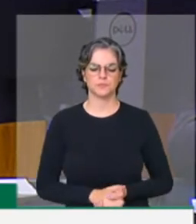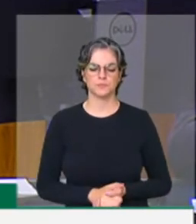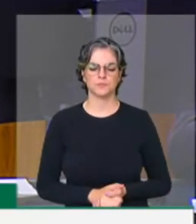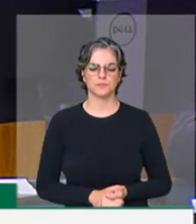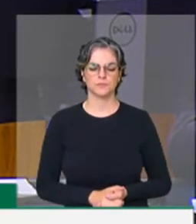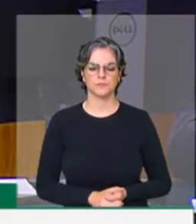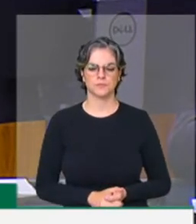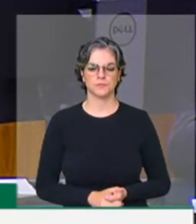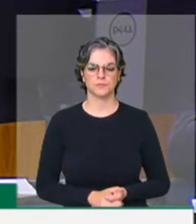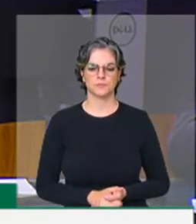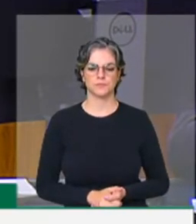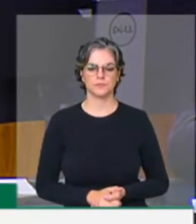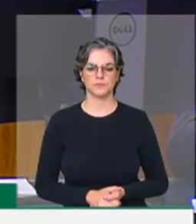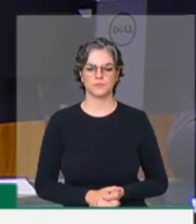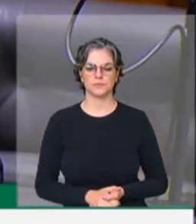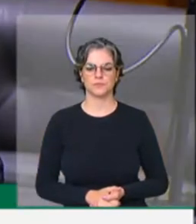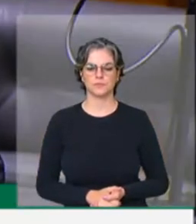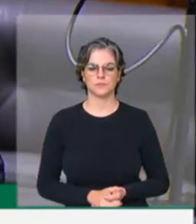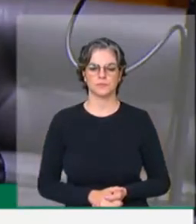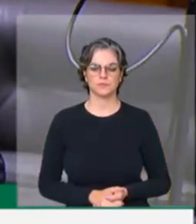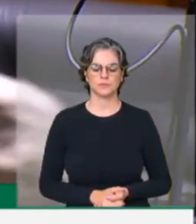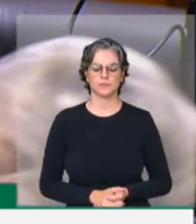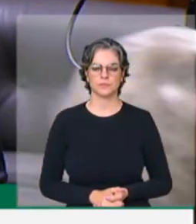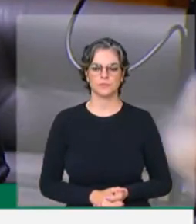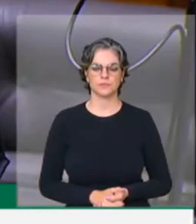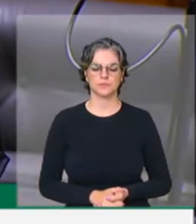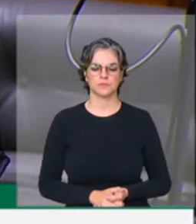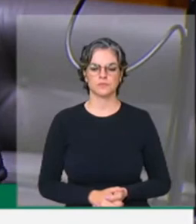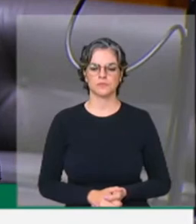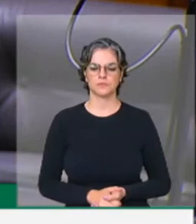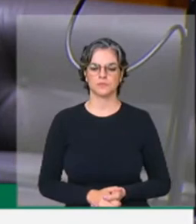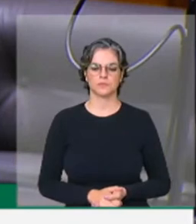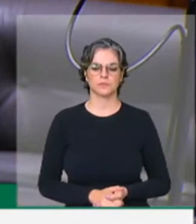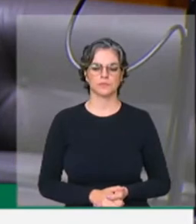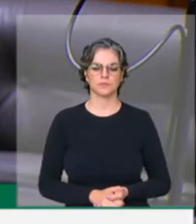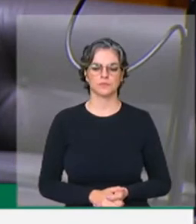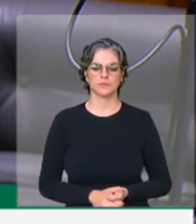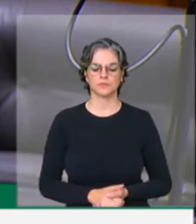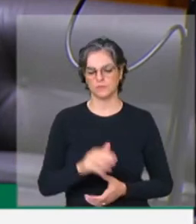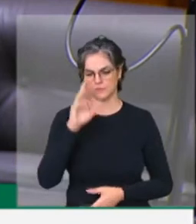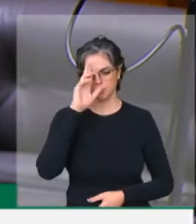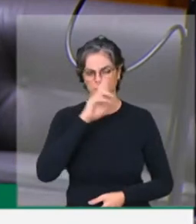LUIZÃO GOULART E EM SEGUIDA VOSSA EXCELÊNCIA FALA. POIS NÃO, DEPUTADO. -- [DEPUTADO]: SR. PRESIDENTE DESDE O INÍCIO DO